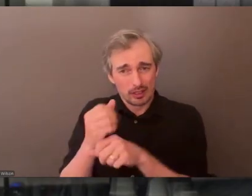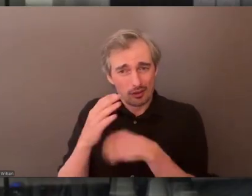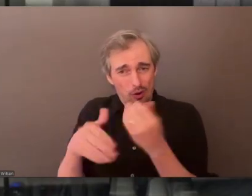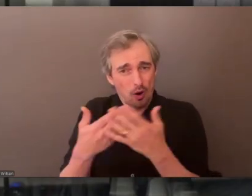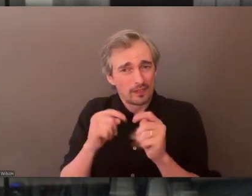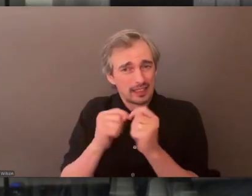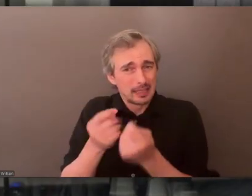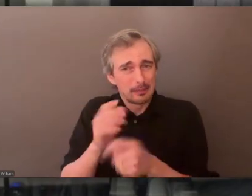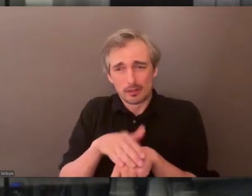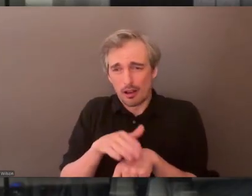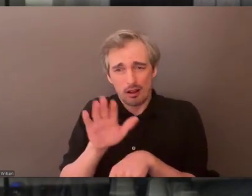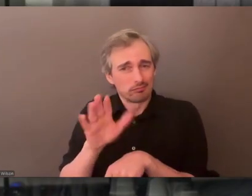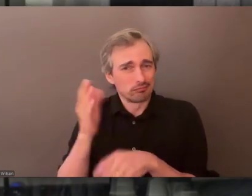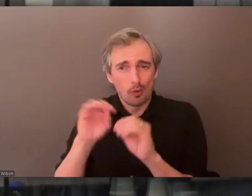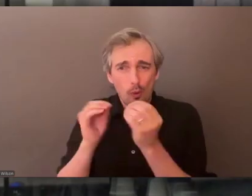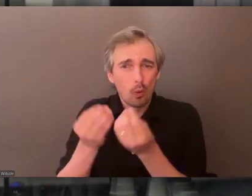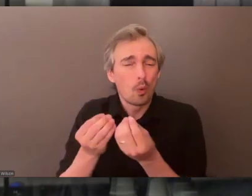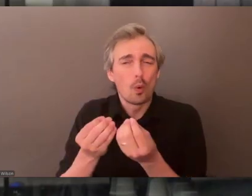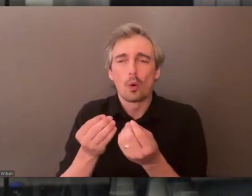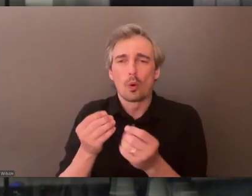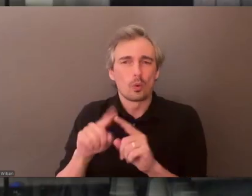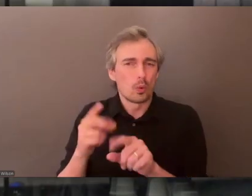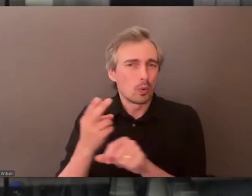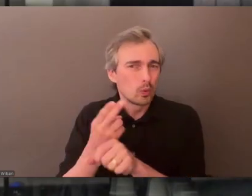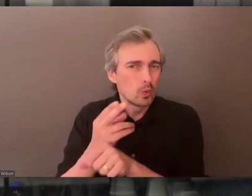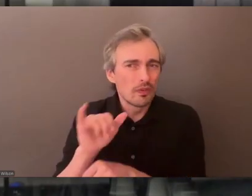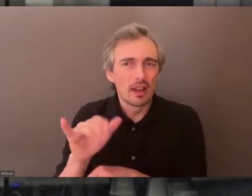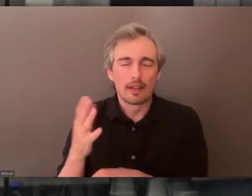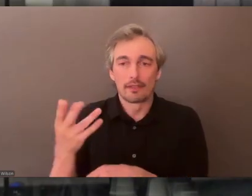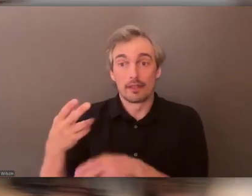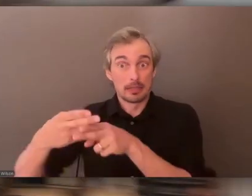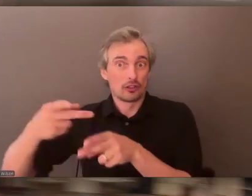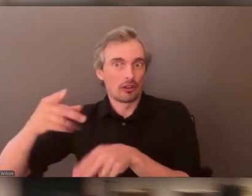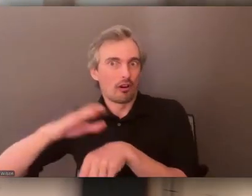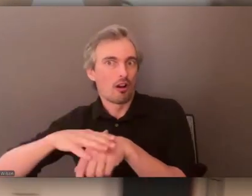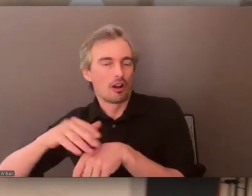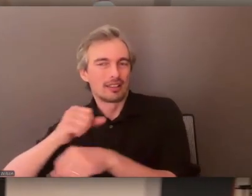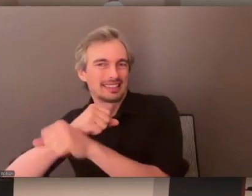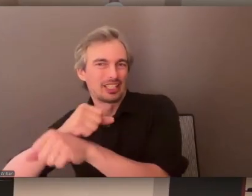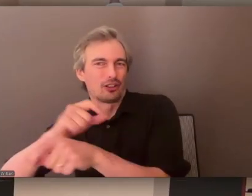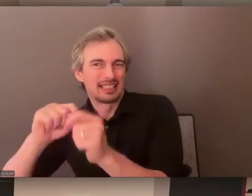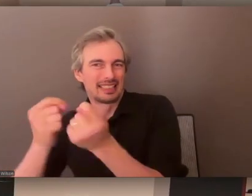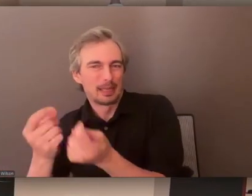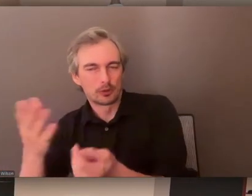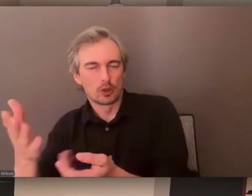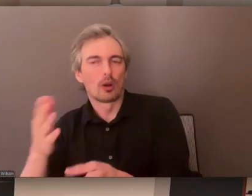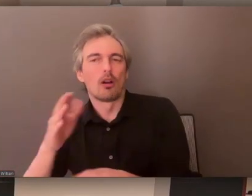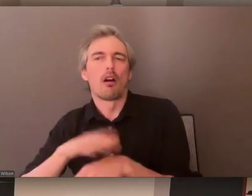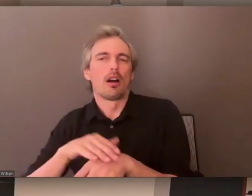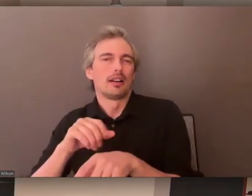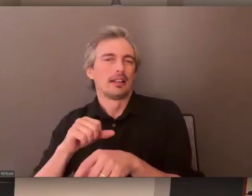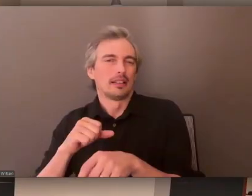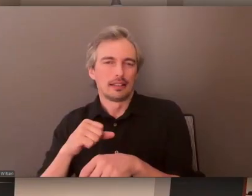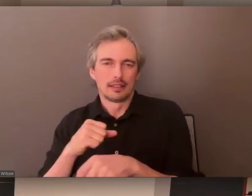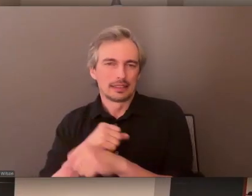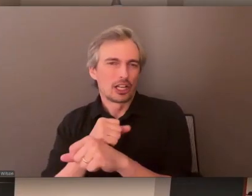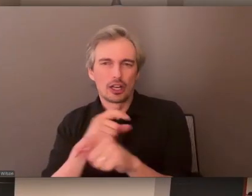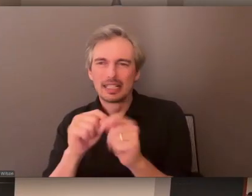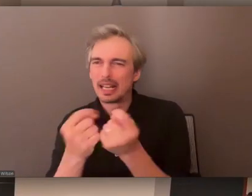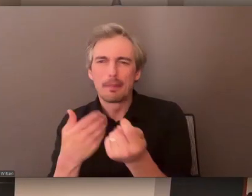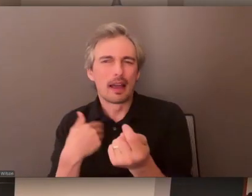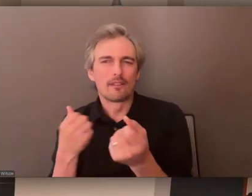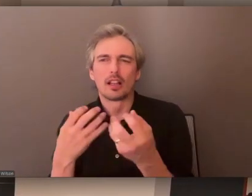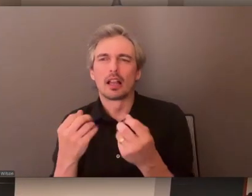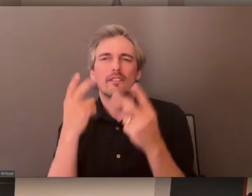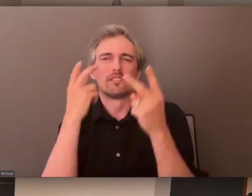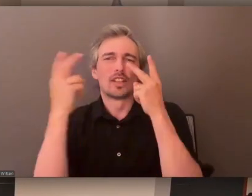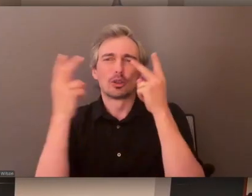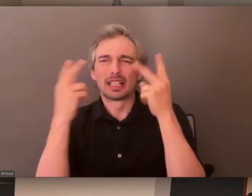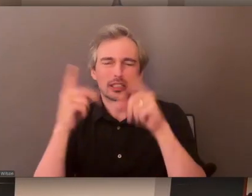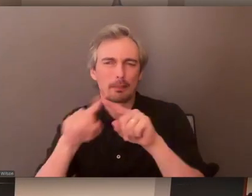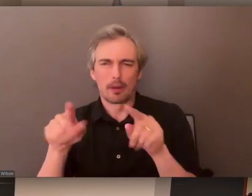セキュリティの専門家として、多くのビジュアライゼ ーションを扱っていますが、通常は自 分たちで作成しない限り、アクセシブルなセキュリティレポ ートを見ることはありません。